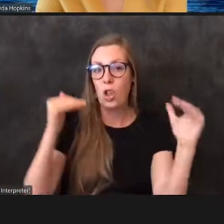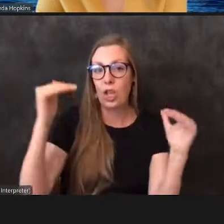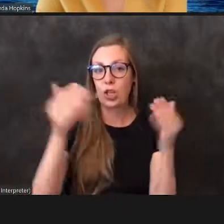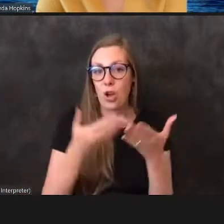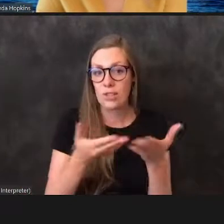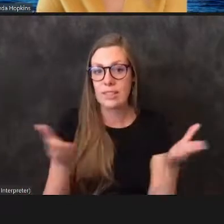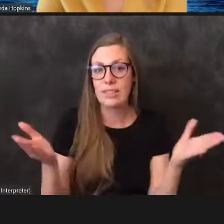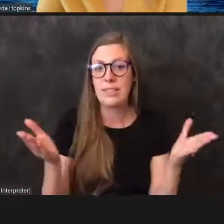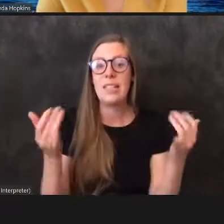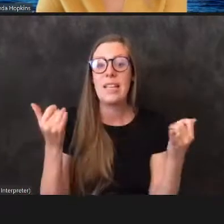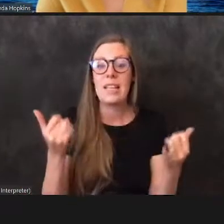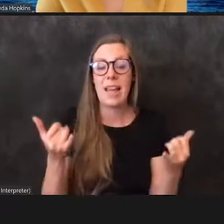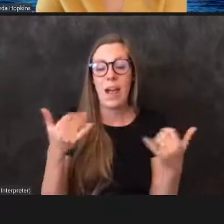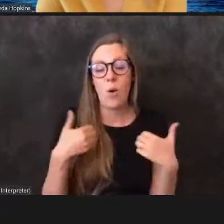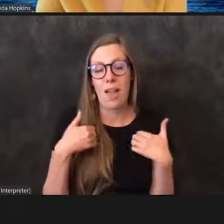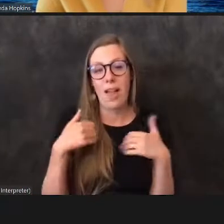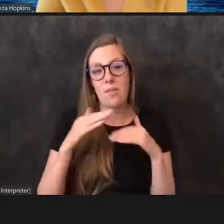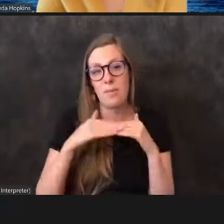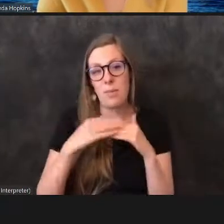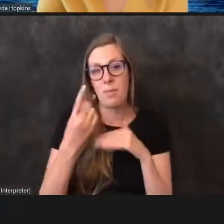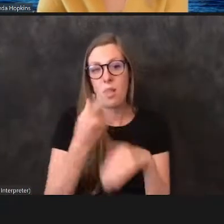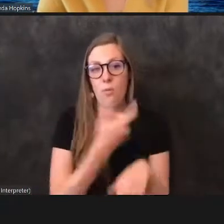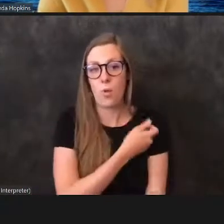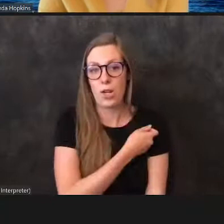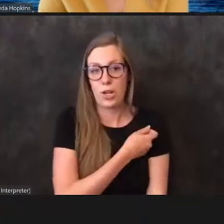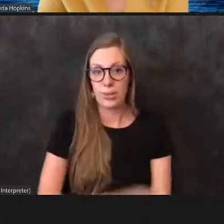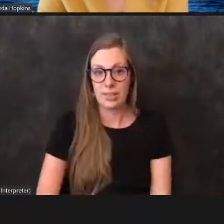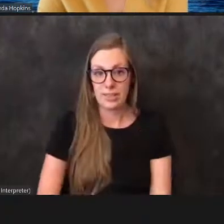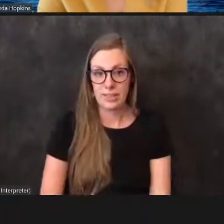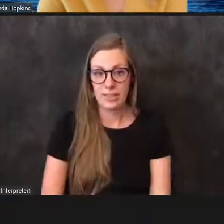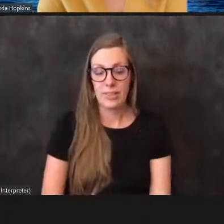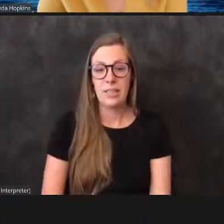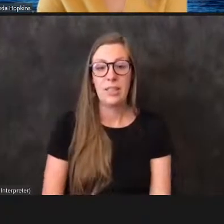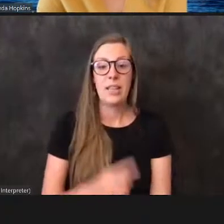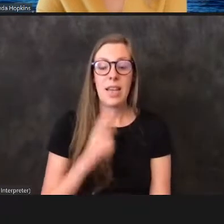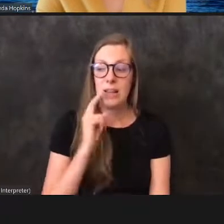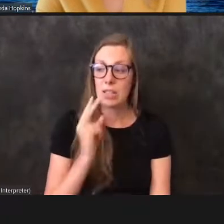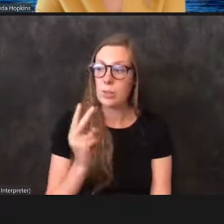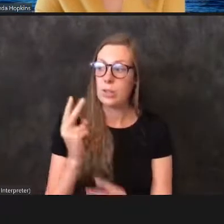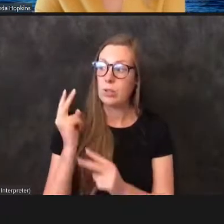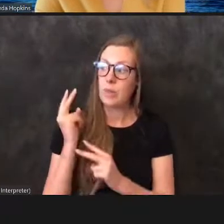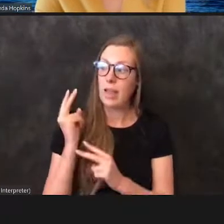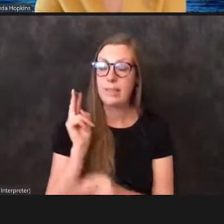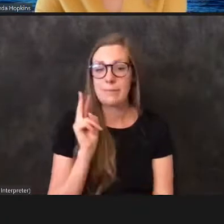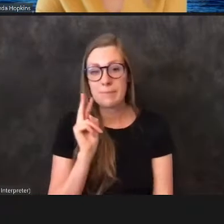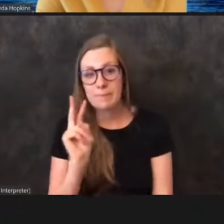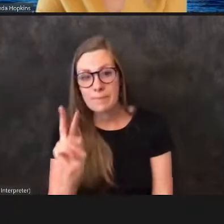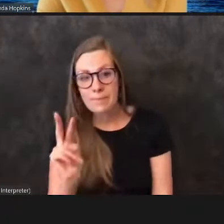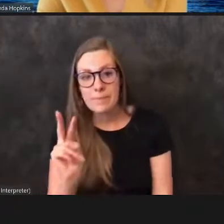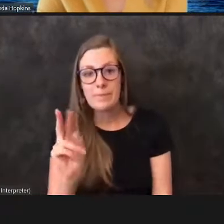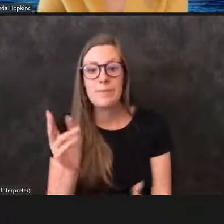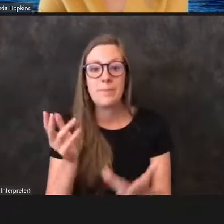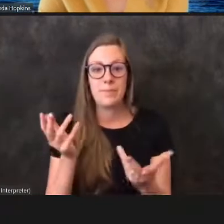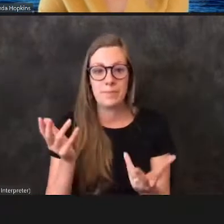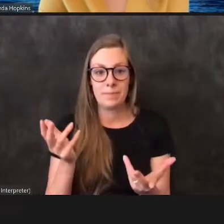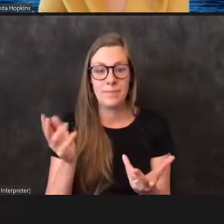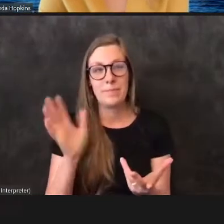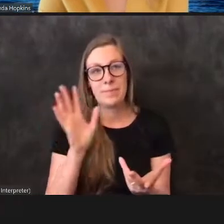de todo el estado, por lo menos tienen una dosis de la vacuna en sus brazos. Cuando vemos hacia atrás y vimos hacia